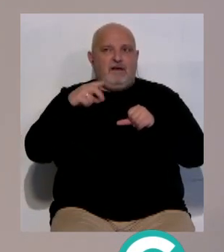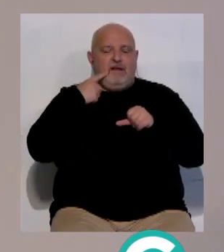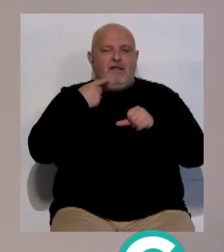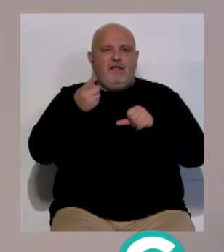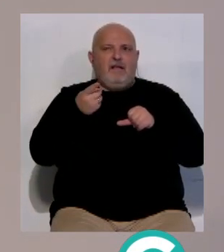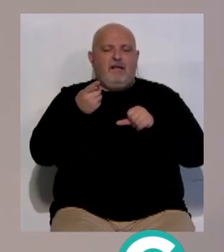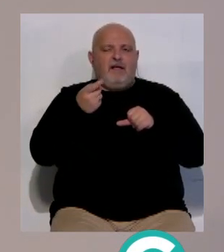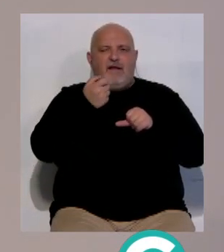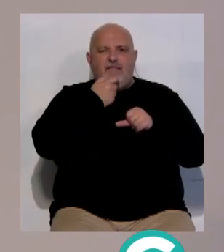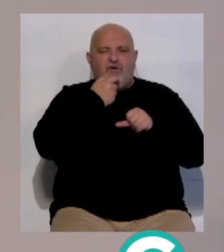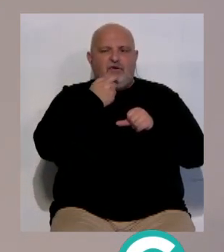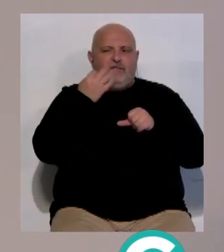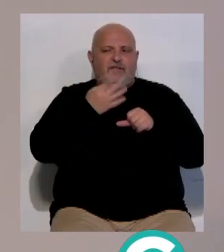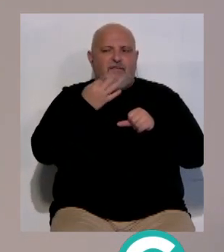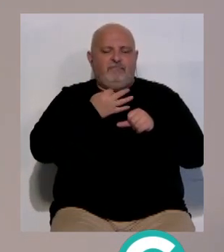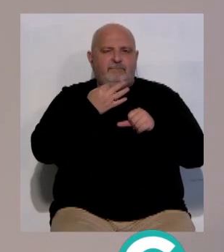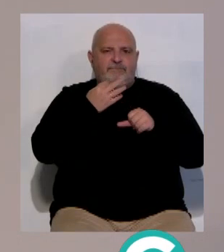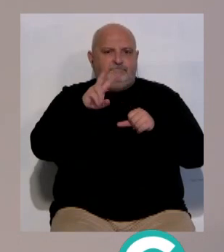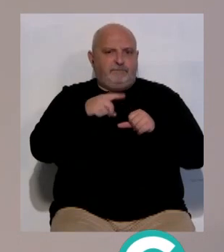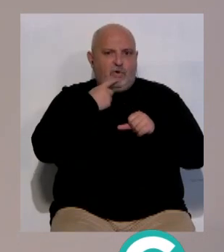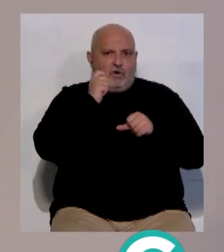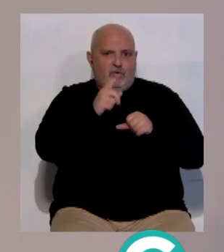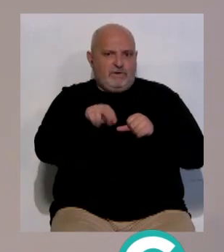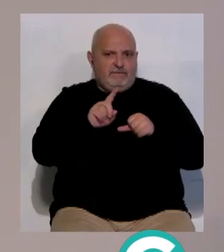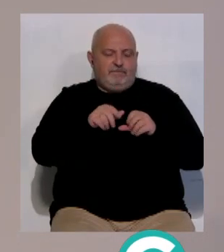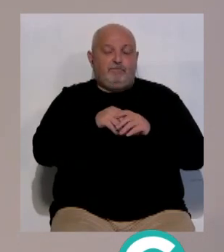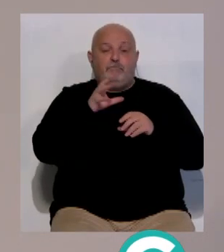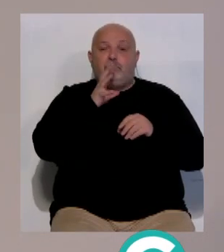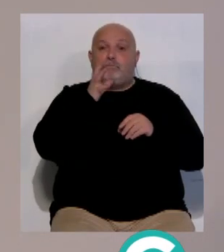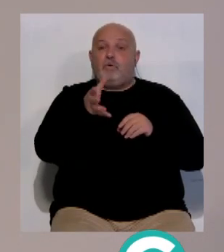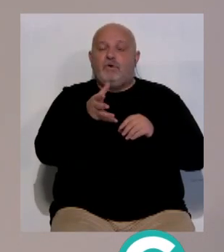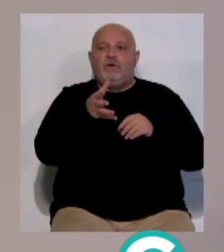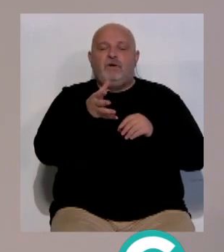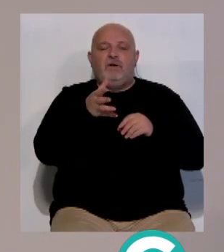al árbitro que que no que no es roja Porque además ha la circunstancia que la trayectoria